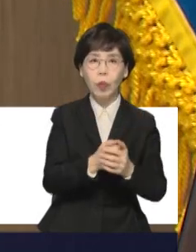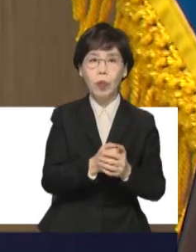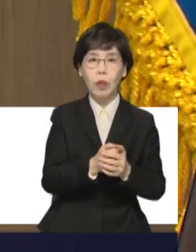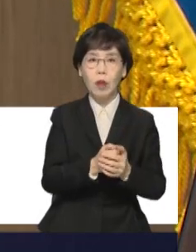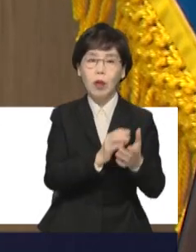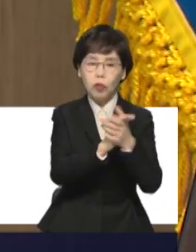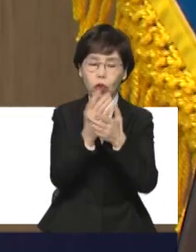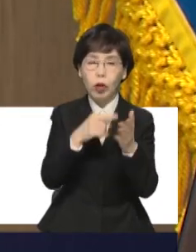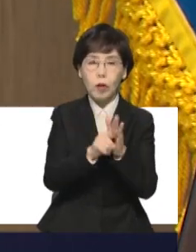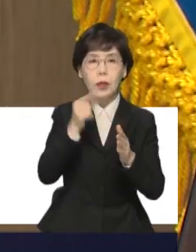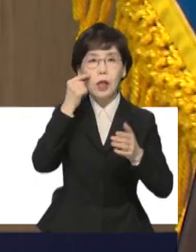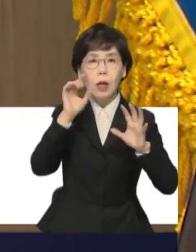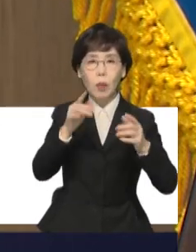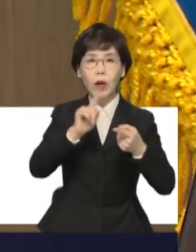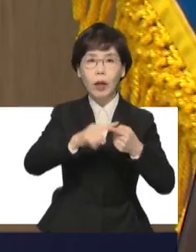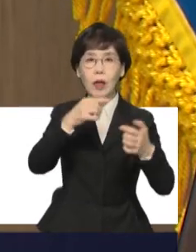대한 전쟁 배상 요구를 포기한다고 하였습니다.